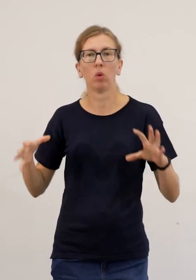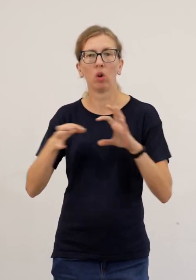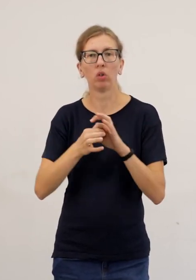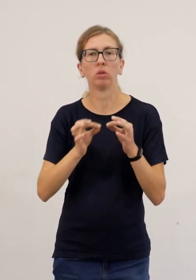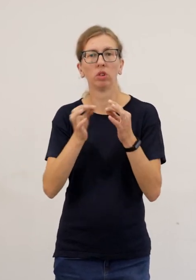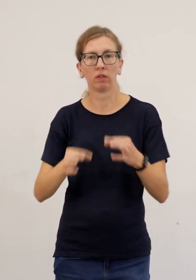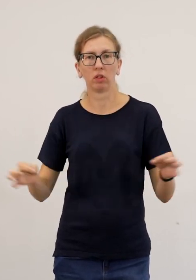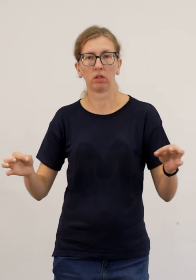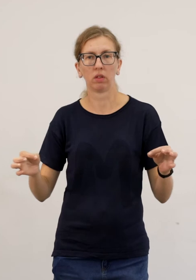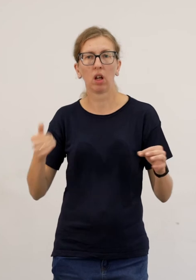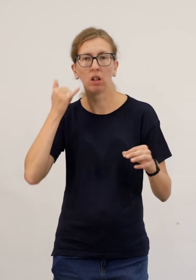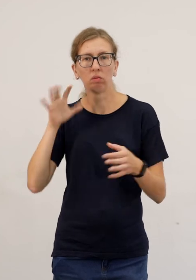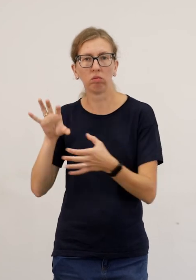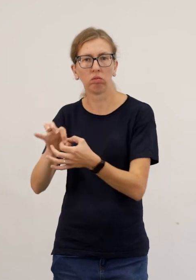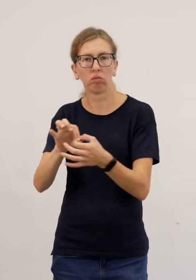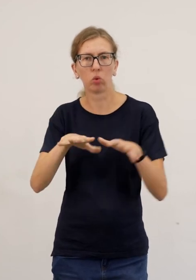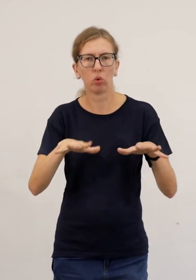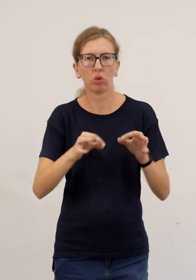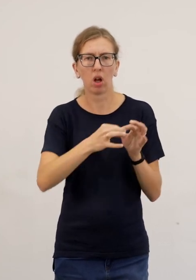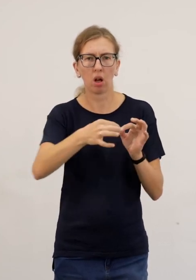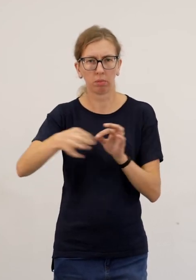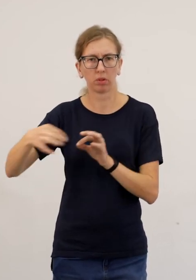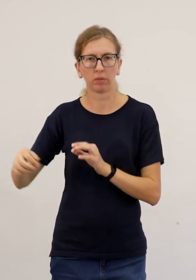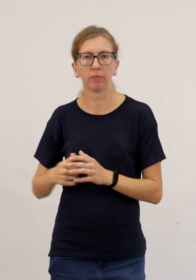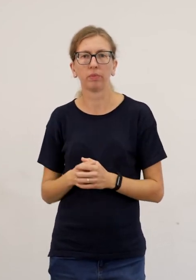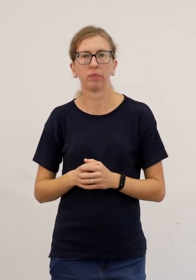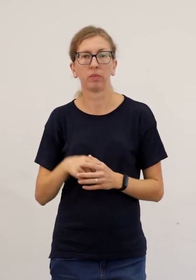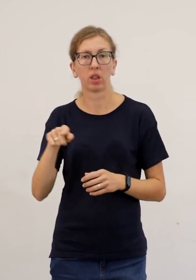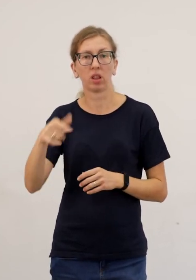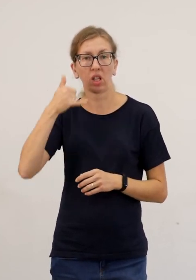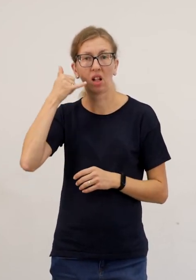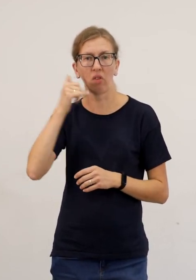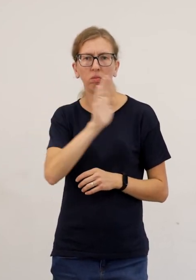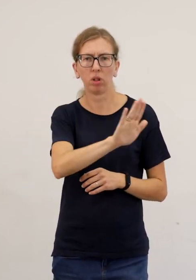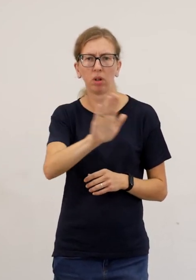Korzystano m. in. z łączności przewodowej, czyli łączono telefony kablami.